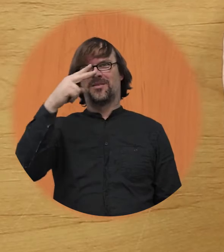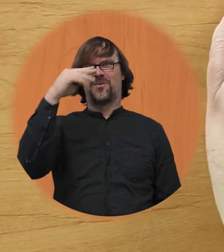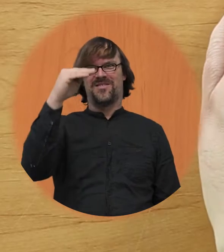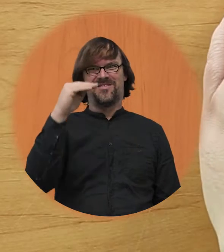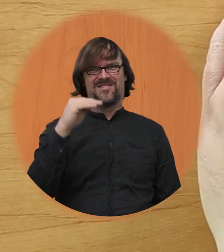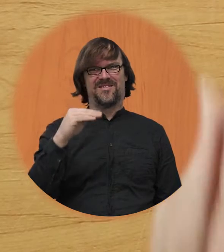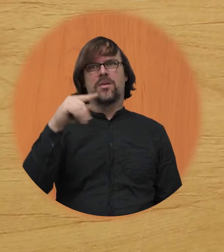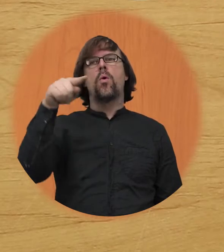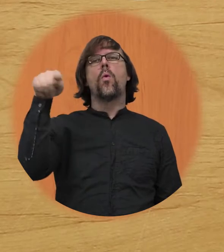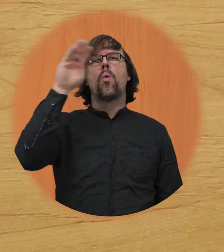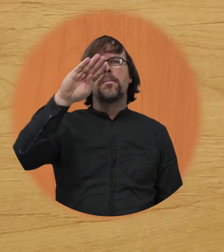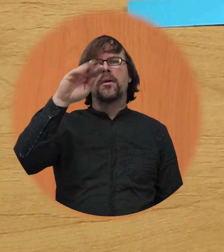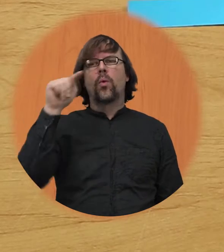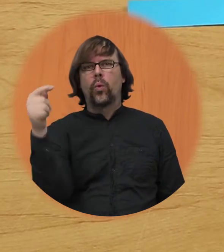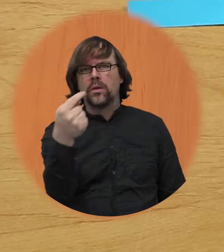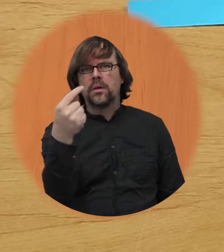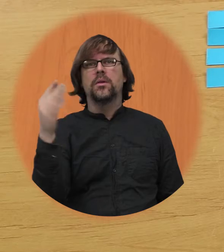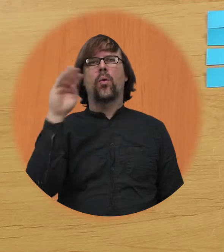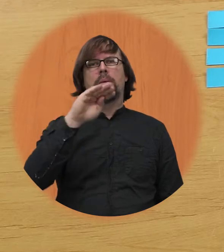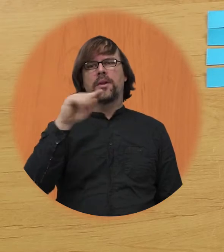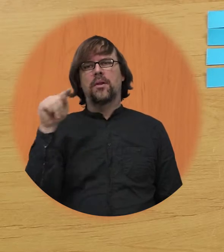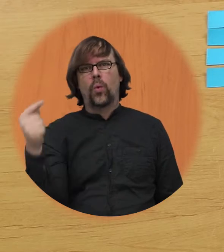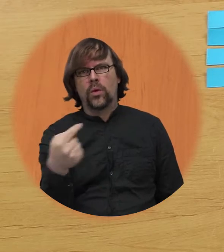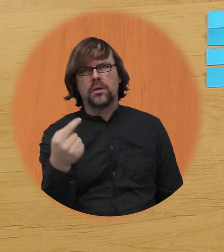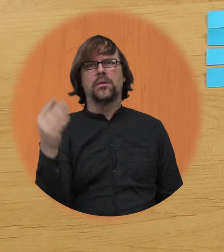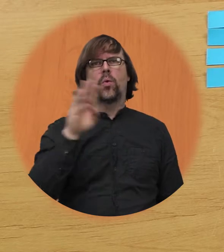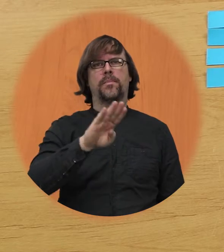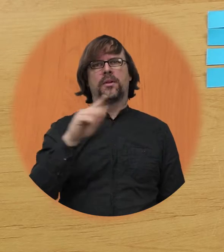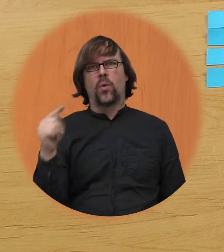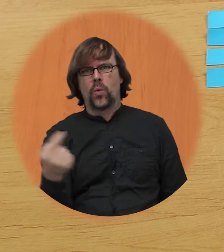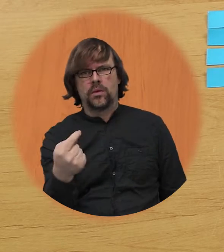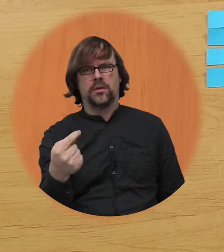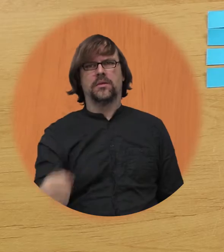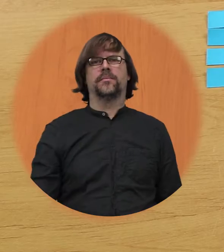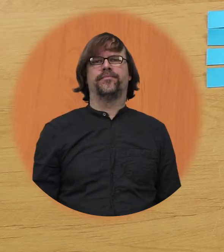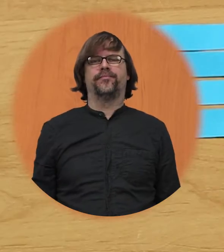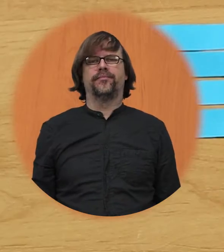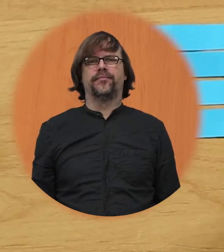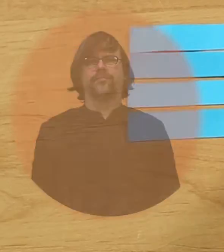Ihr seht wie ich es vormache: Jede Reihe im gegengesetzen Muster flechten.